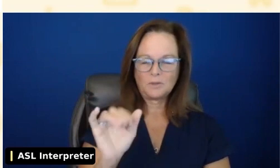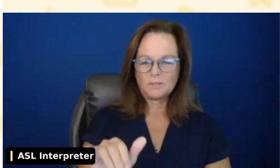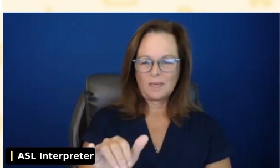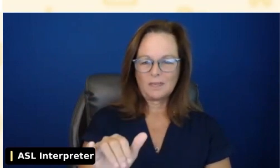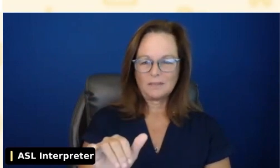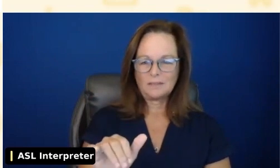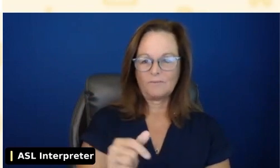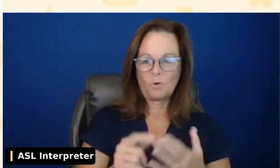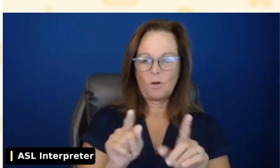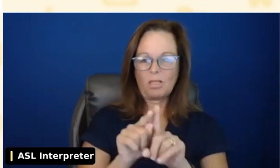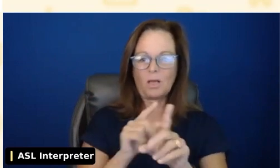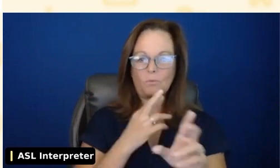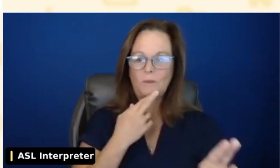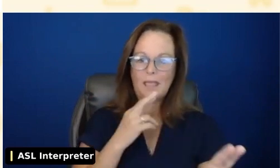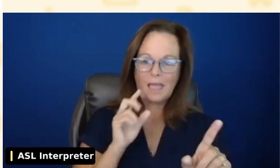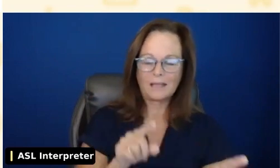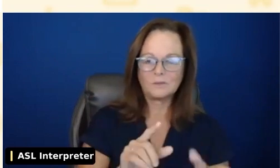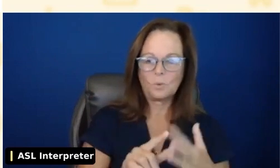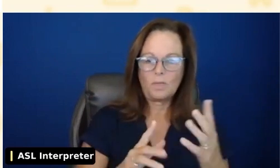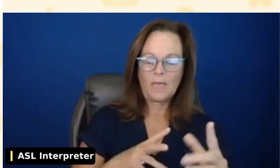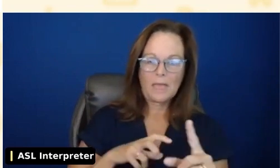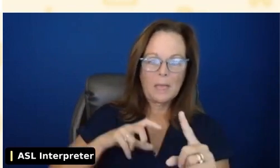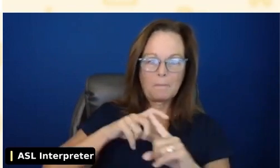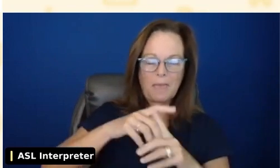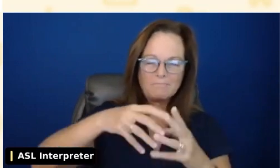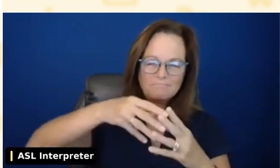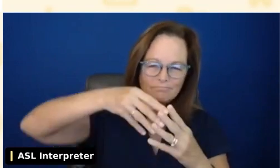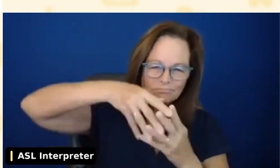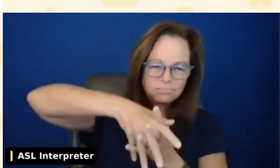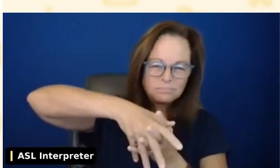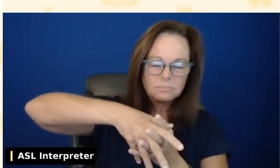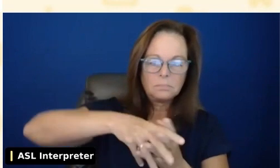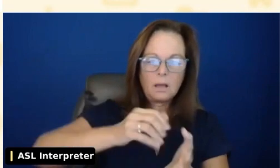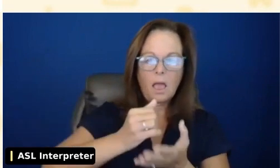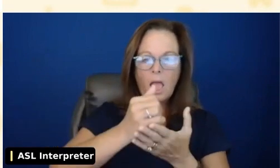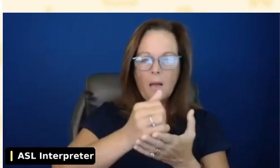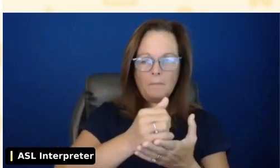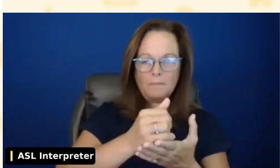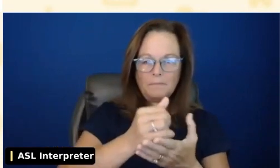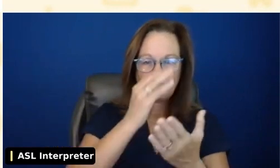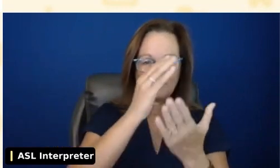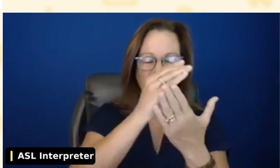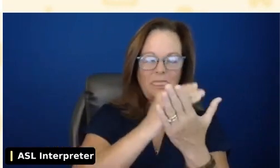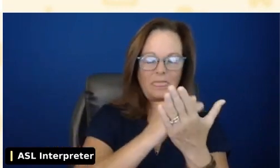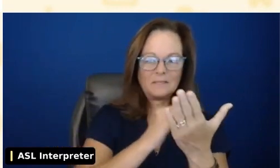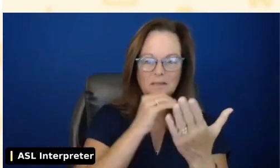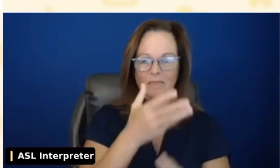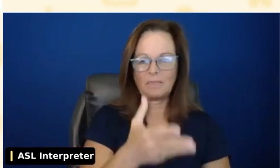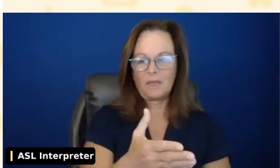donde se incrustan divs en enlaces, lo que significa que el lector de pantalla ya no reconoce los elementos de la lista.